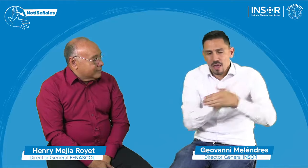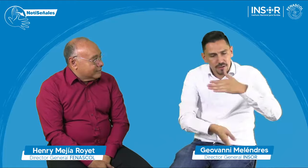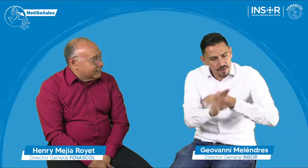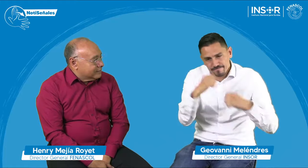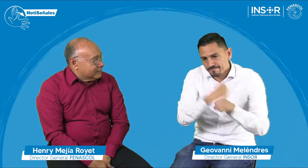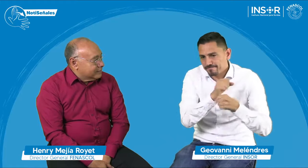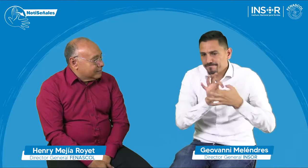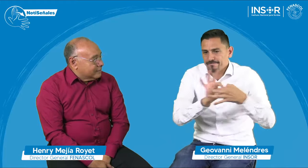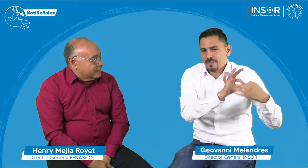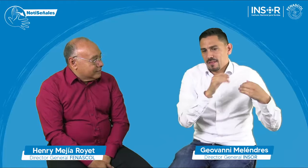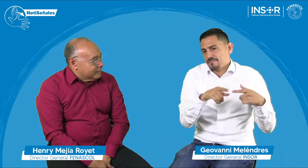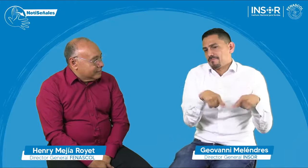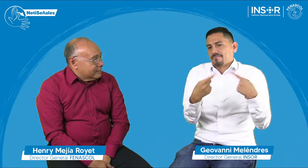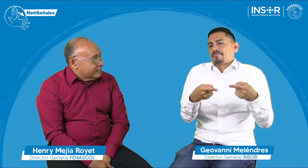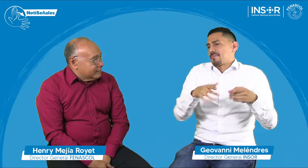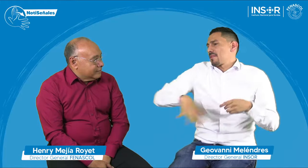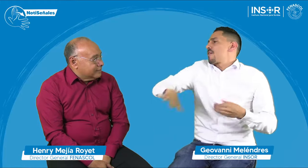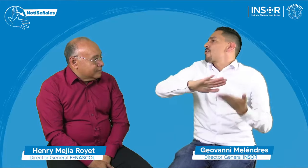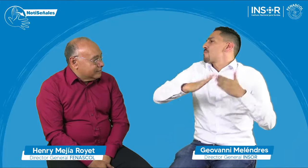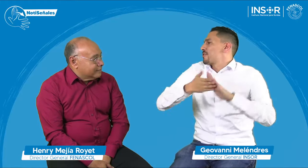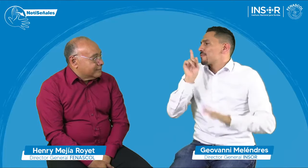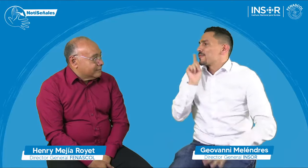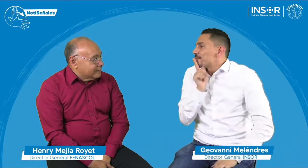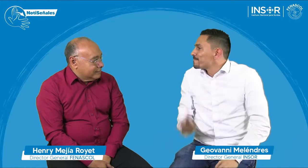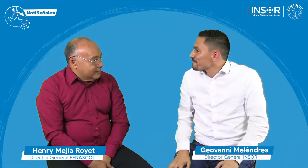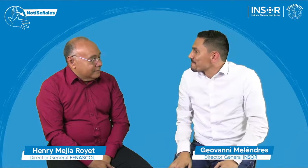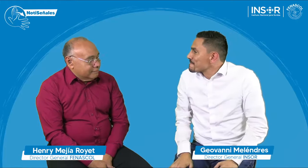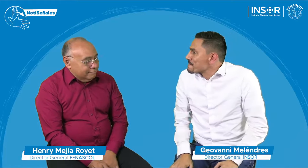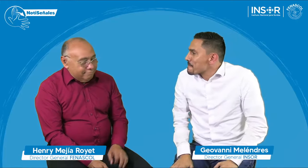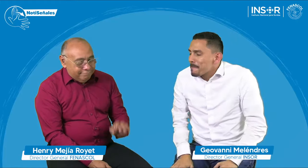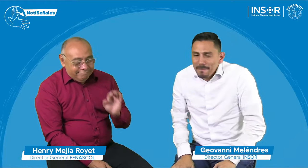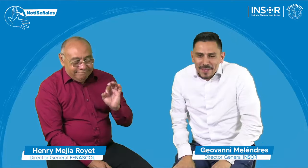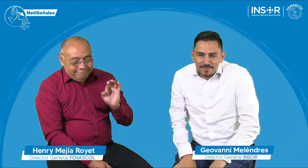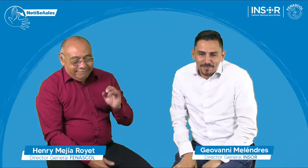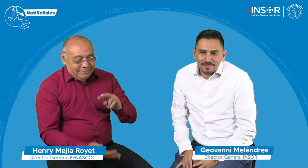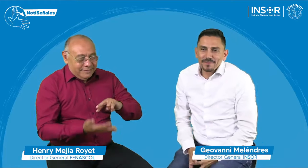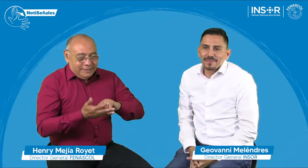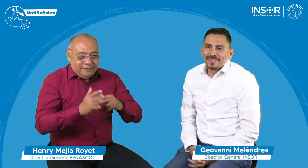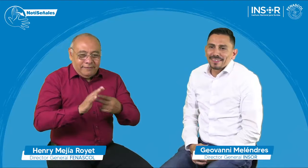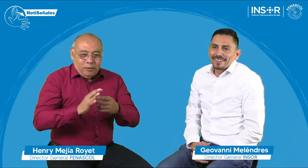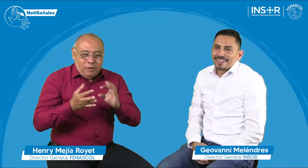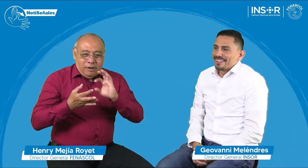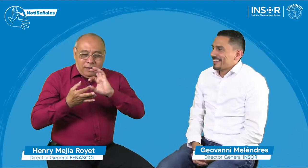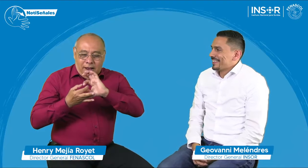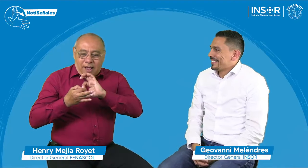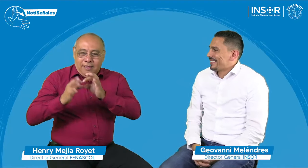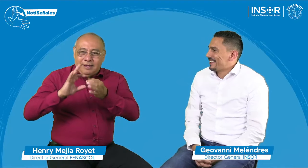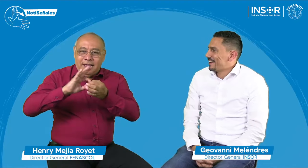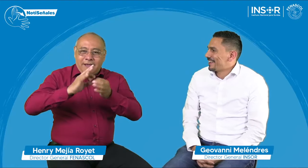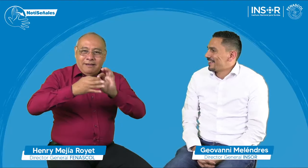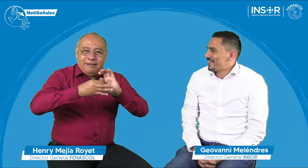hasta el día de hoy también algunos compañeros que continúan conmigo en un abrazo y un saludo muy especial, continuaremos trabajando